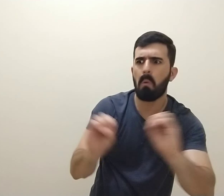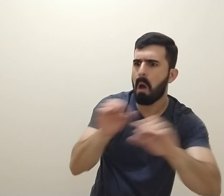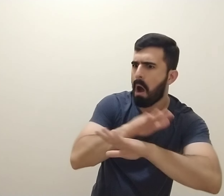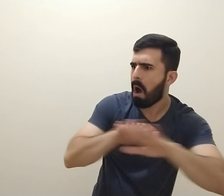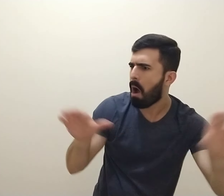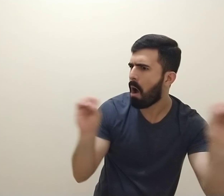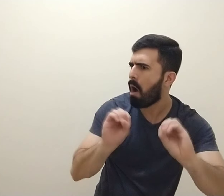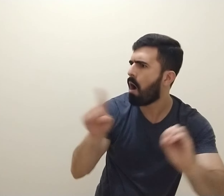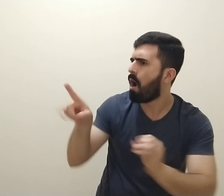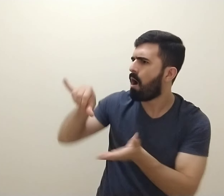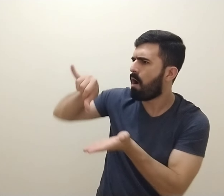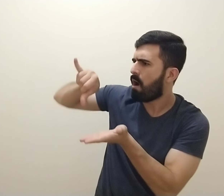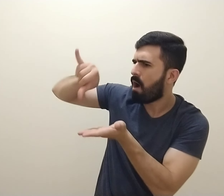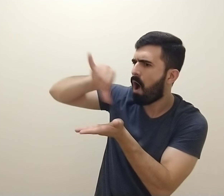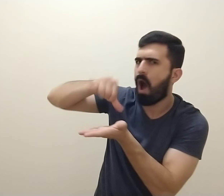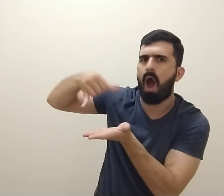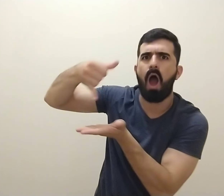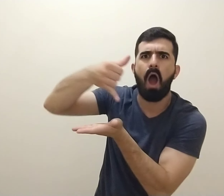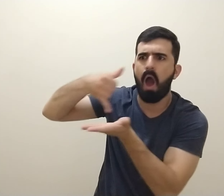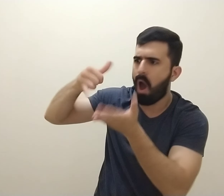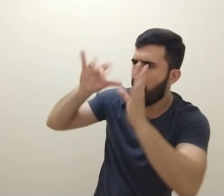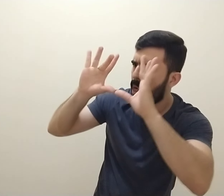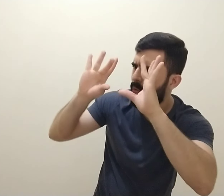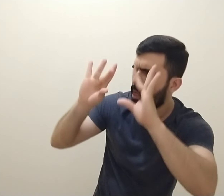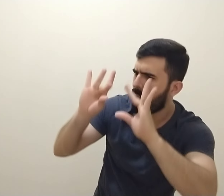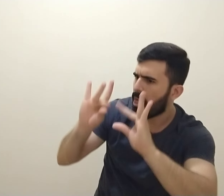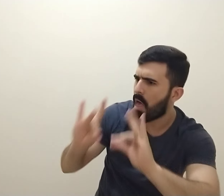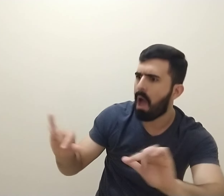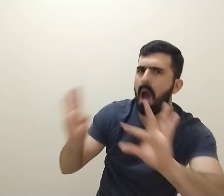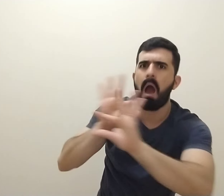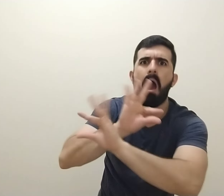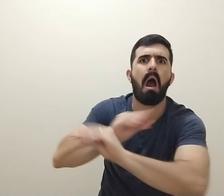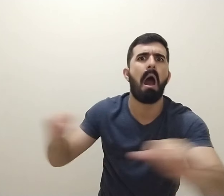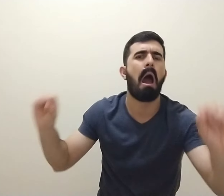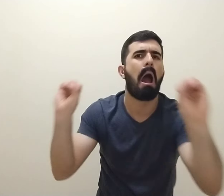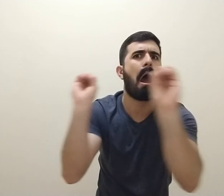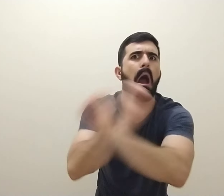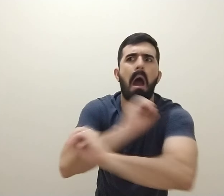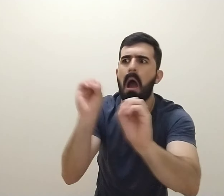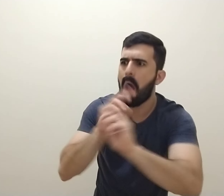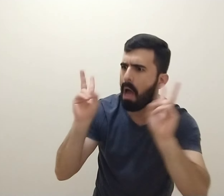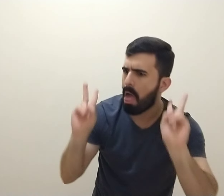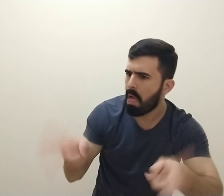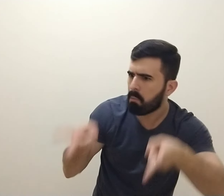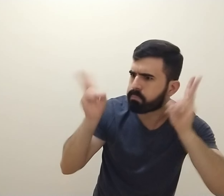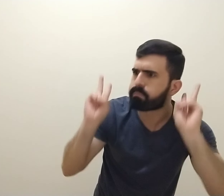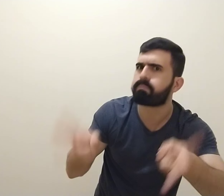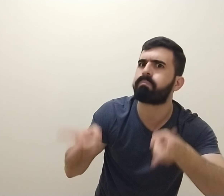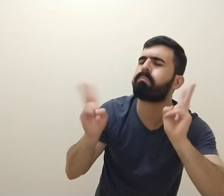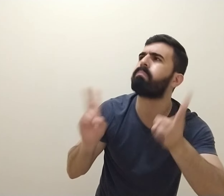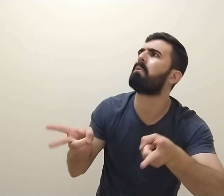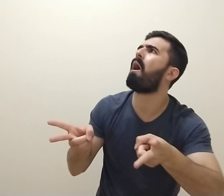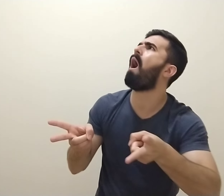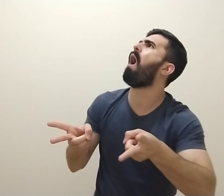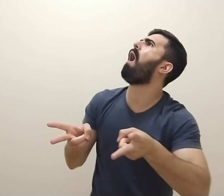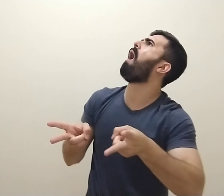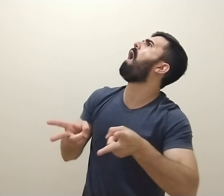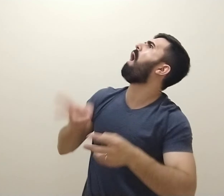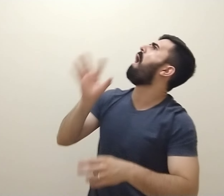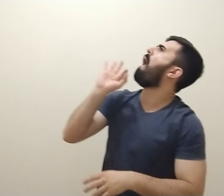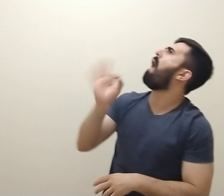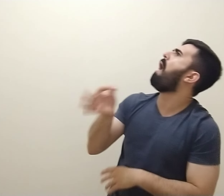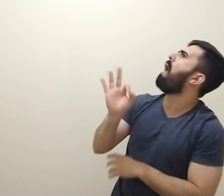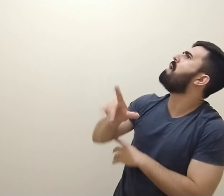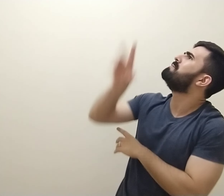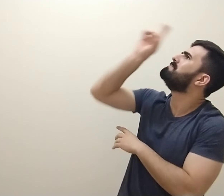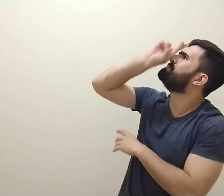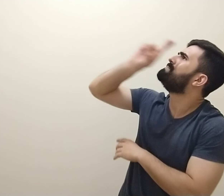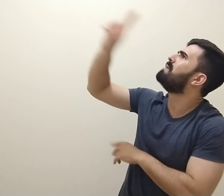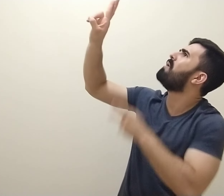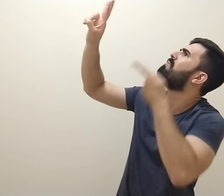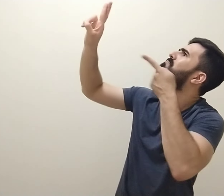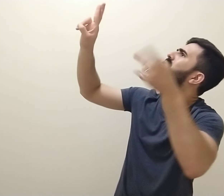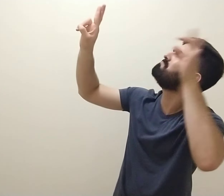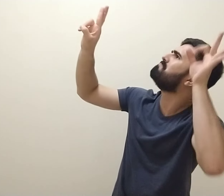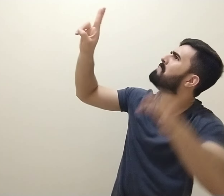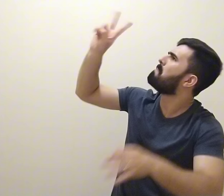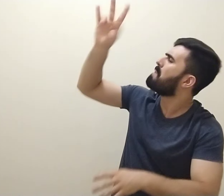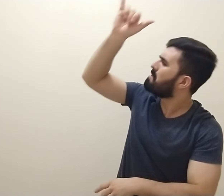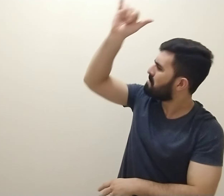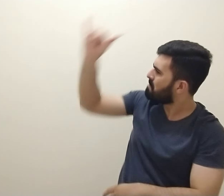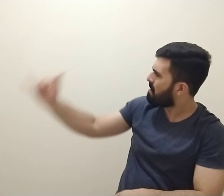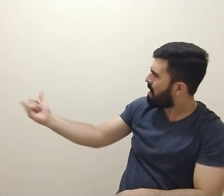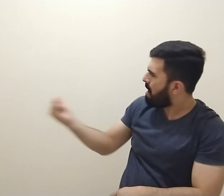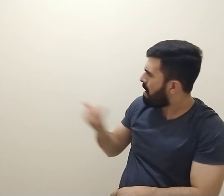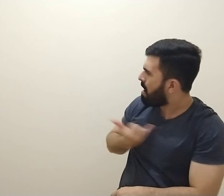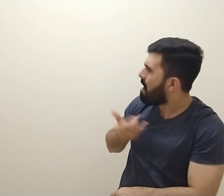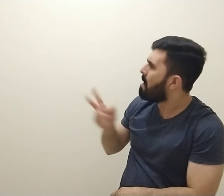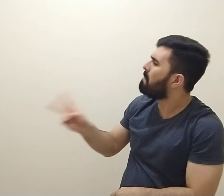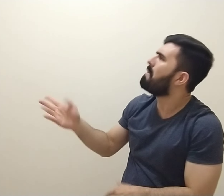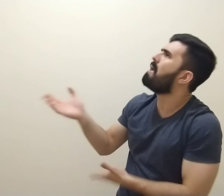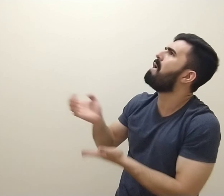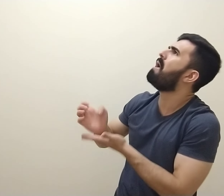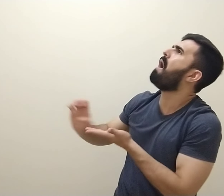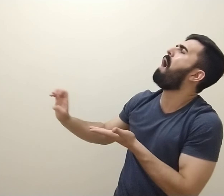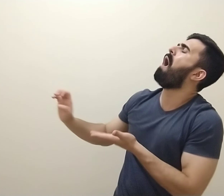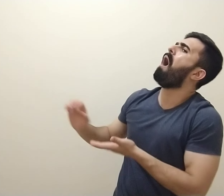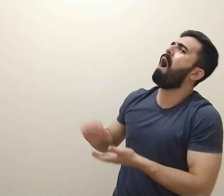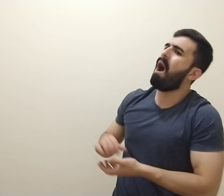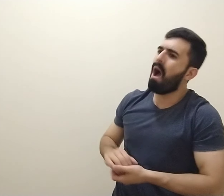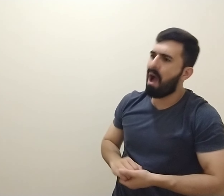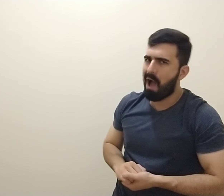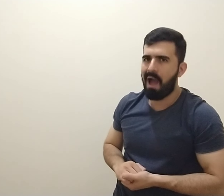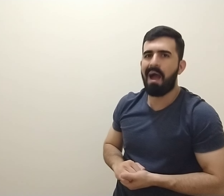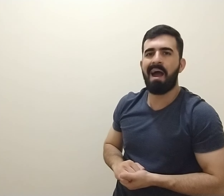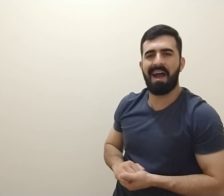diminuiu o óleo da jarra, conforme o que o Senhor tinha dito por intermédio de Elias.